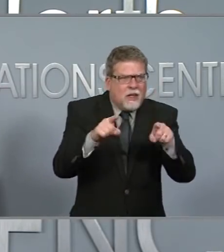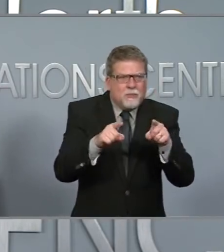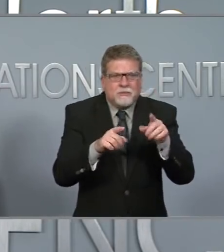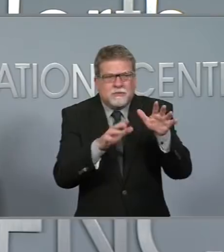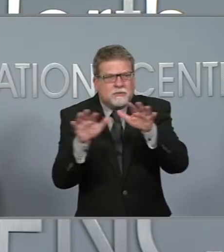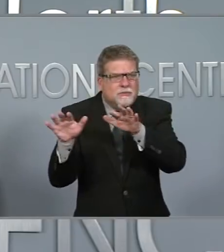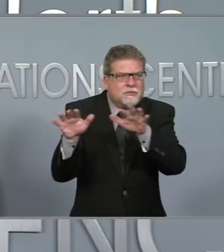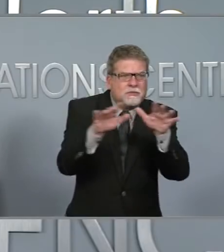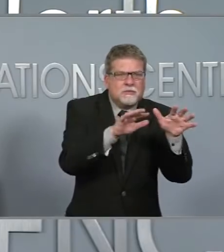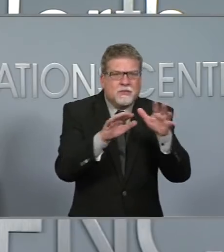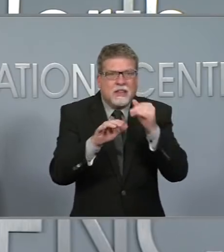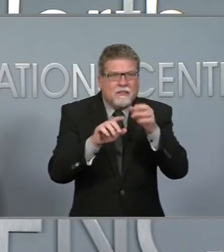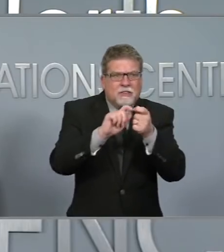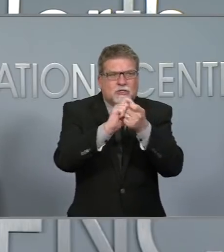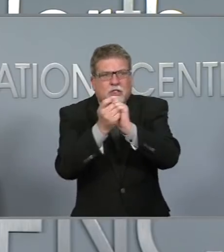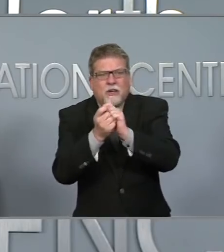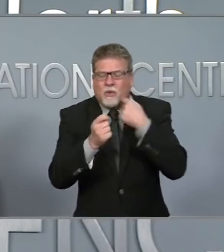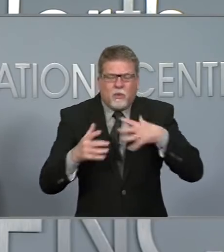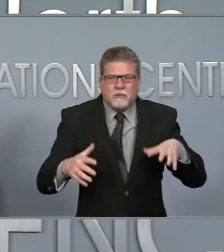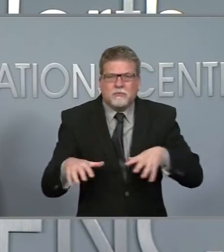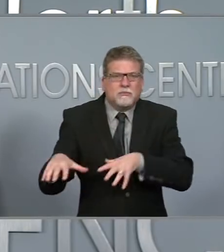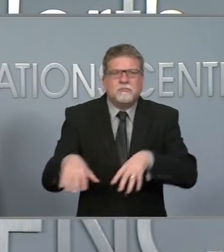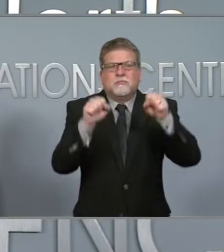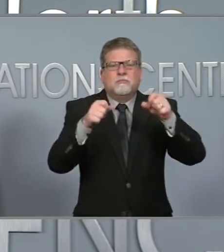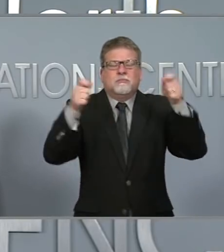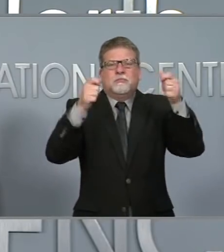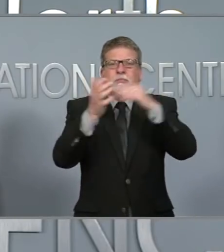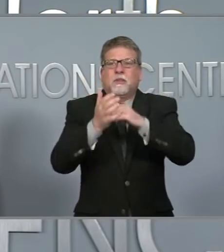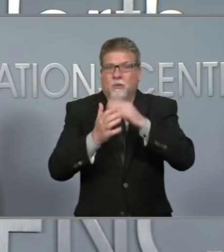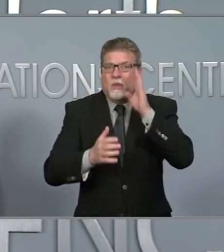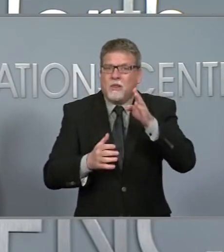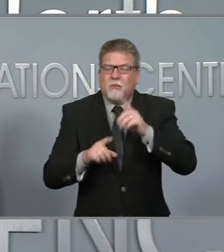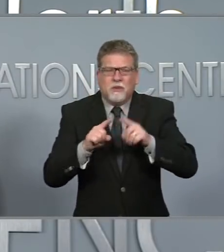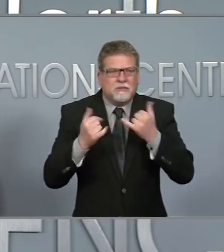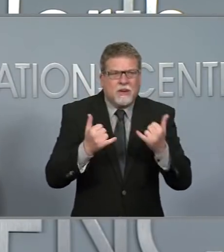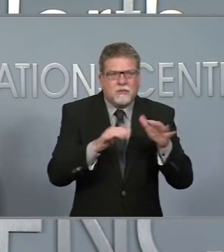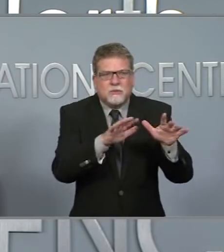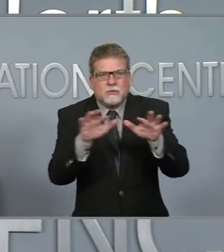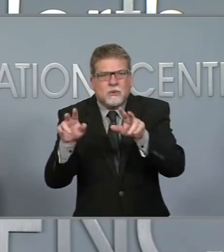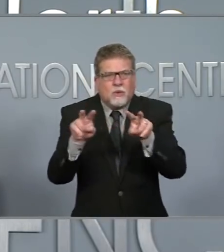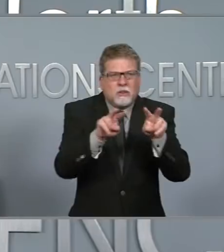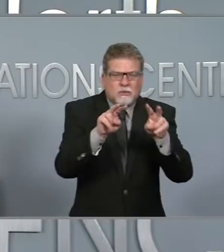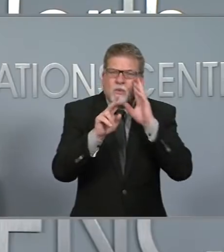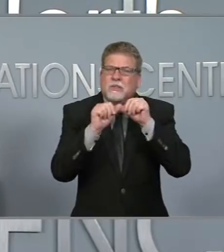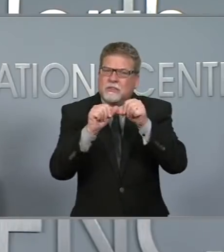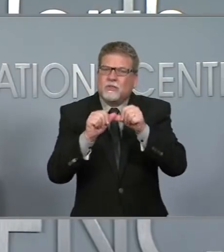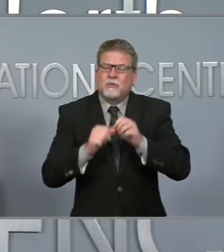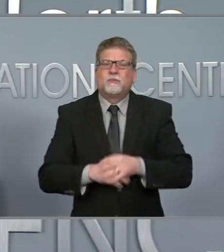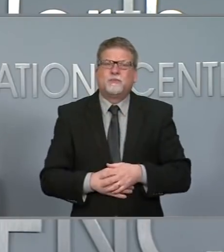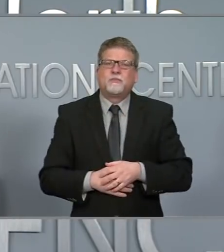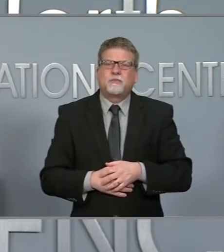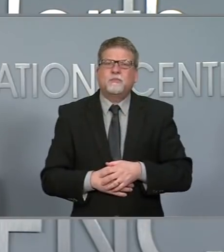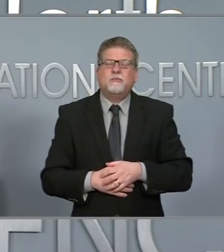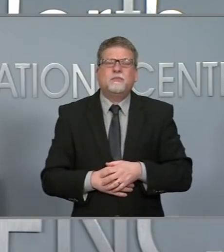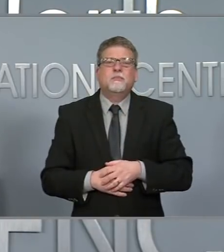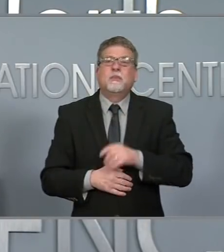preparar si estar al día con la vacuna contra covid diecinueve